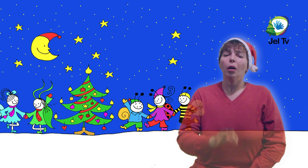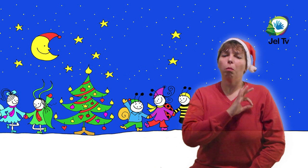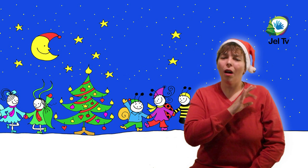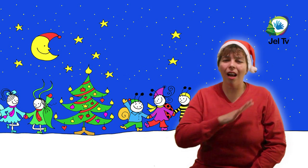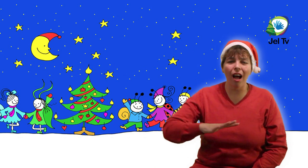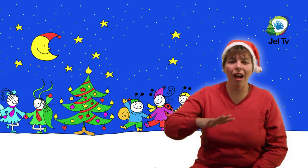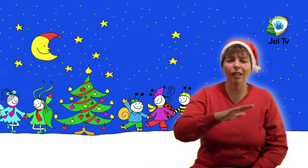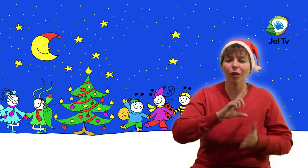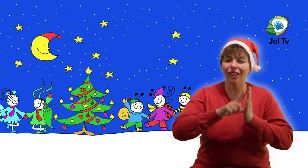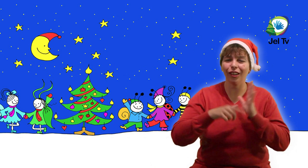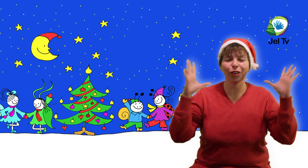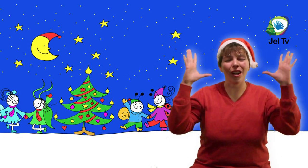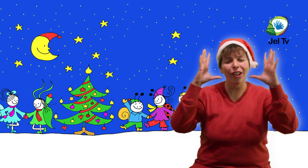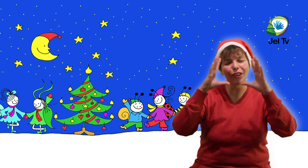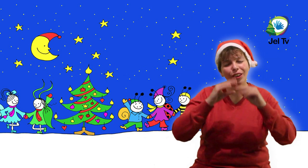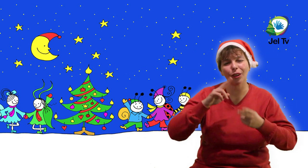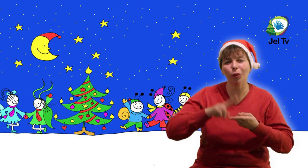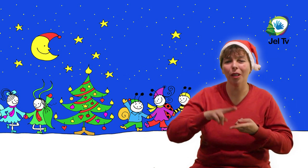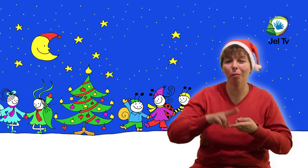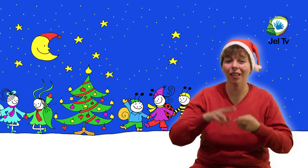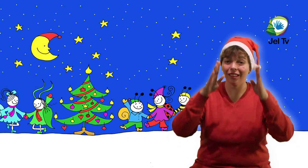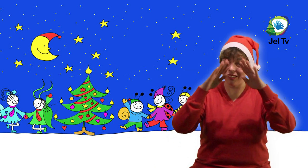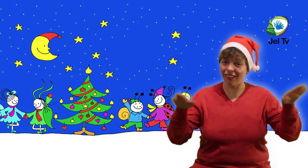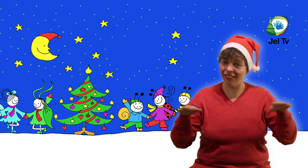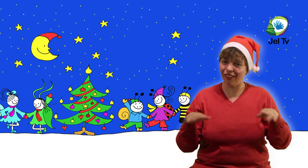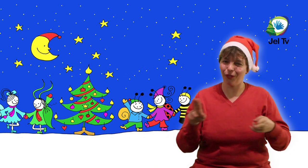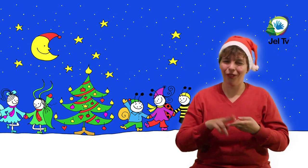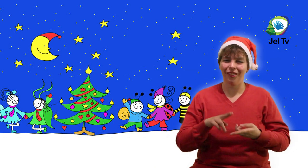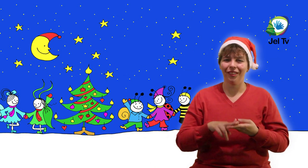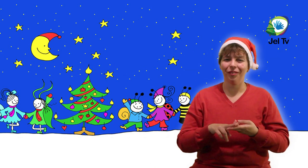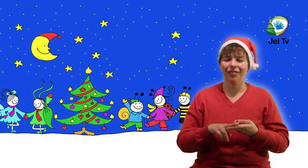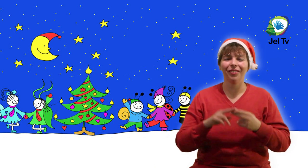A barátok késő estig ünnepelték karácsony ünnepét.